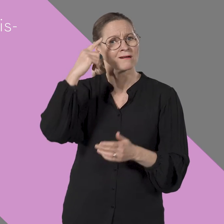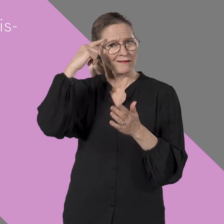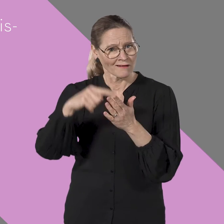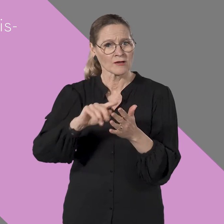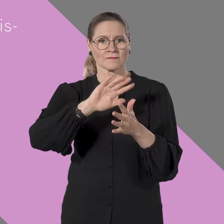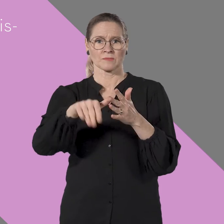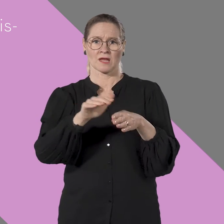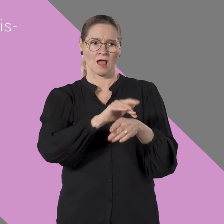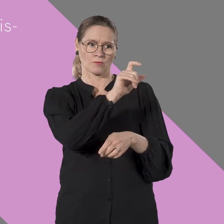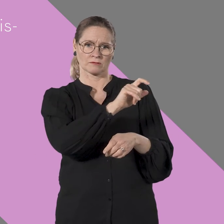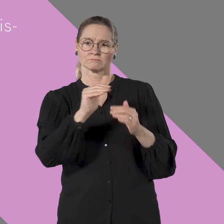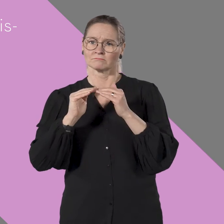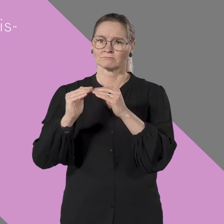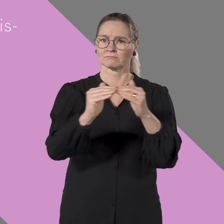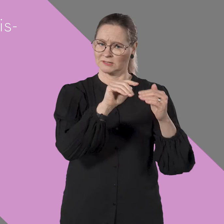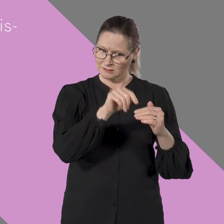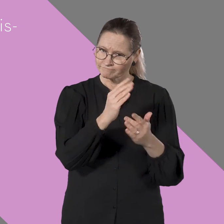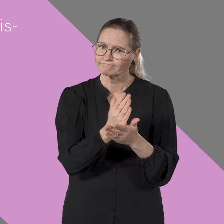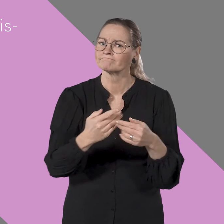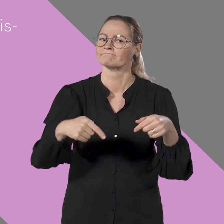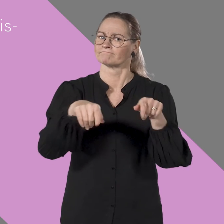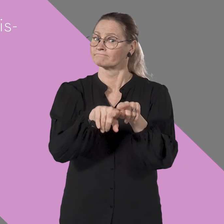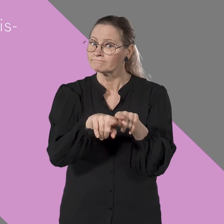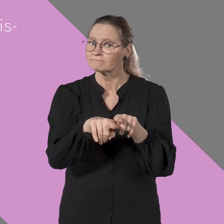jotta viittomakielen käyttäjien yhdenvertaisuus toteutuu.